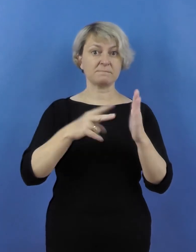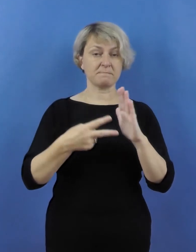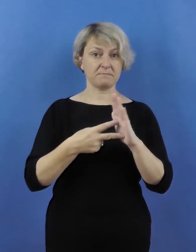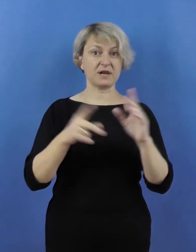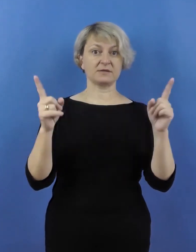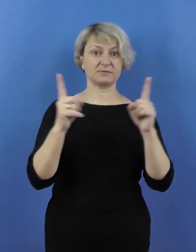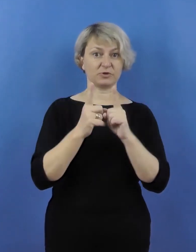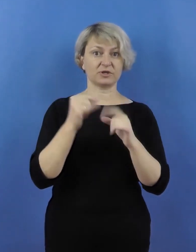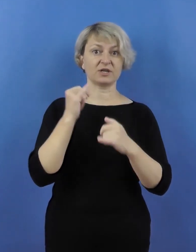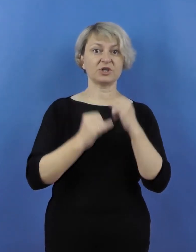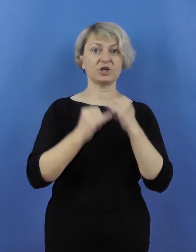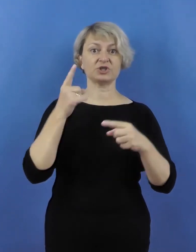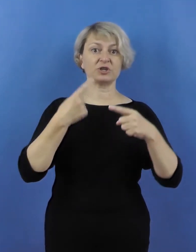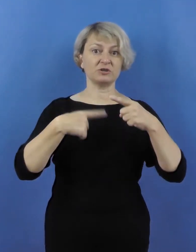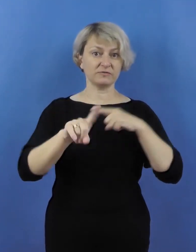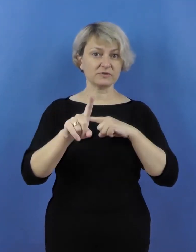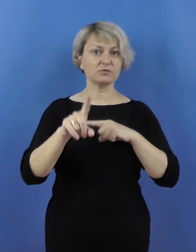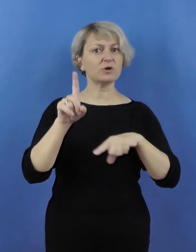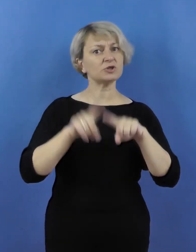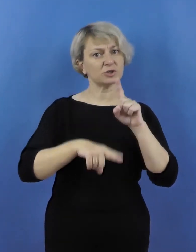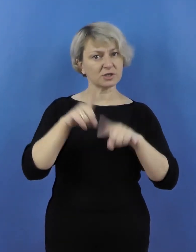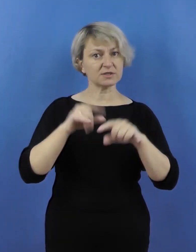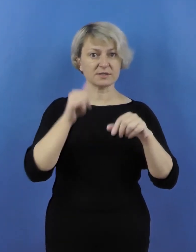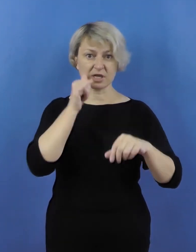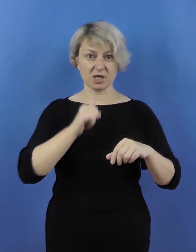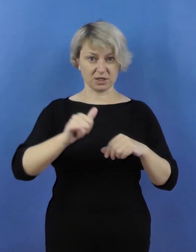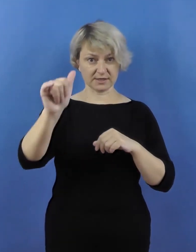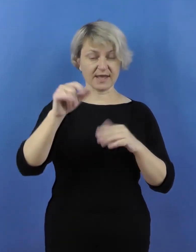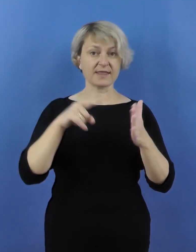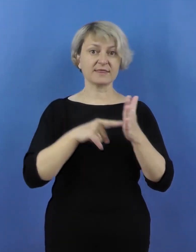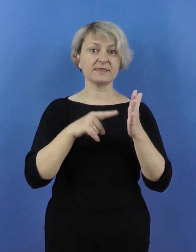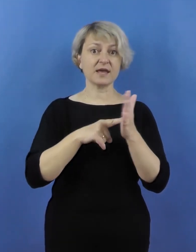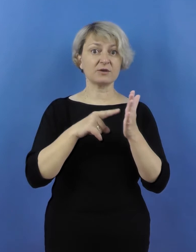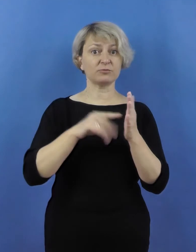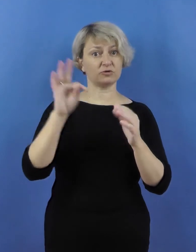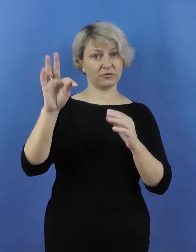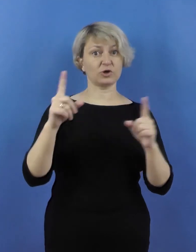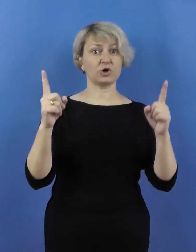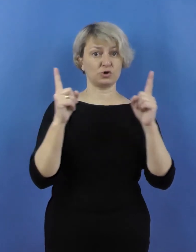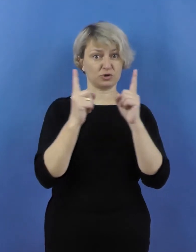tradycyjną pocztą (listownie) termin spotkania to 3 dni robocze,